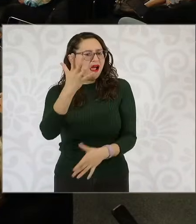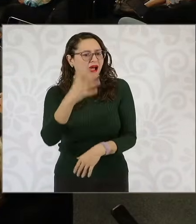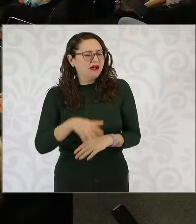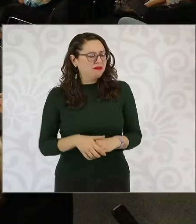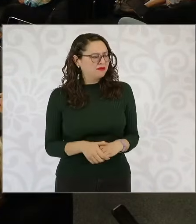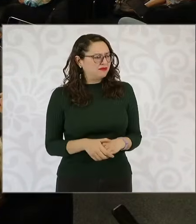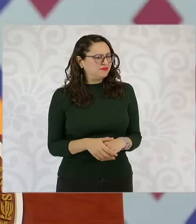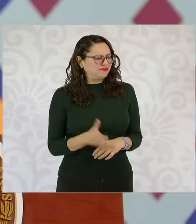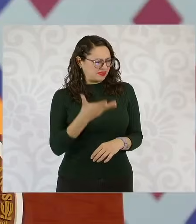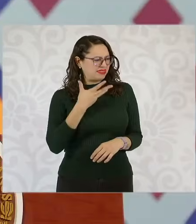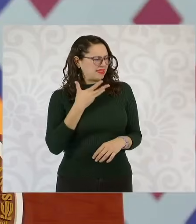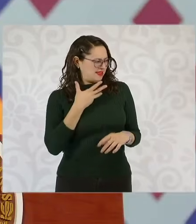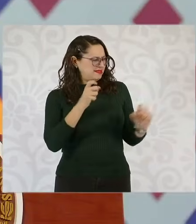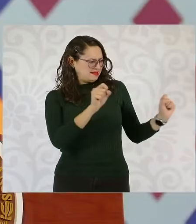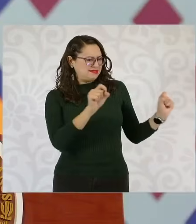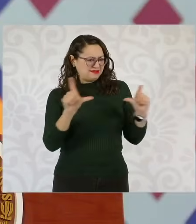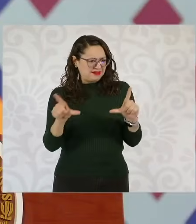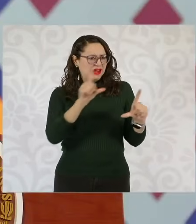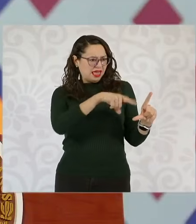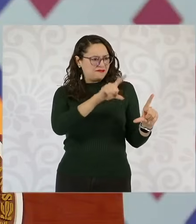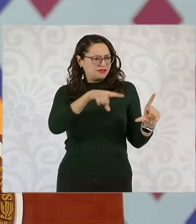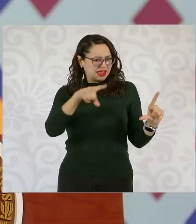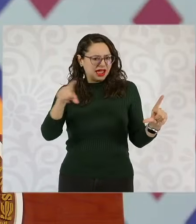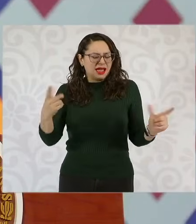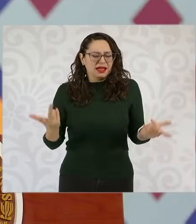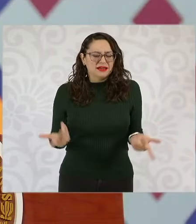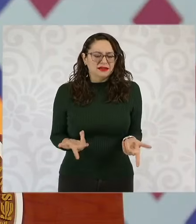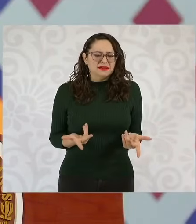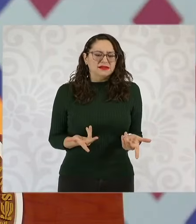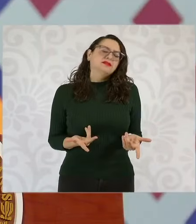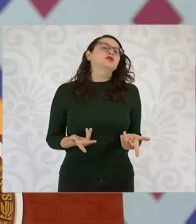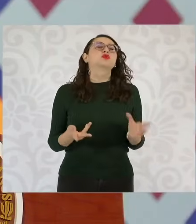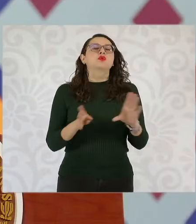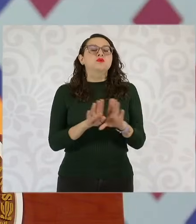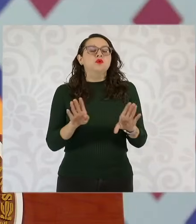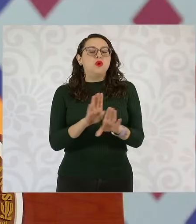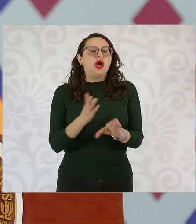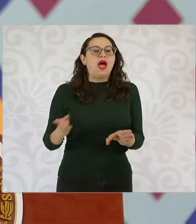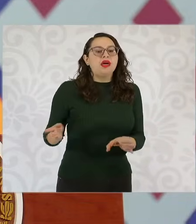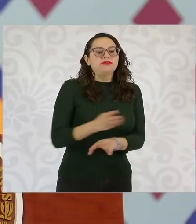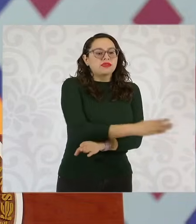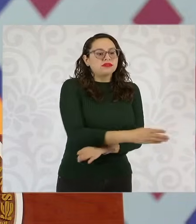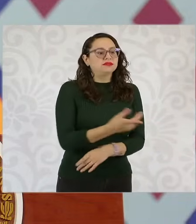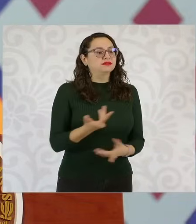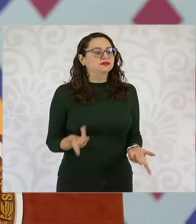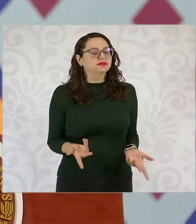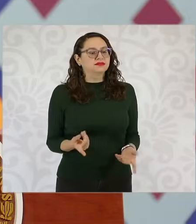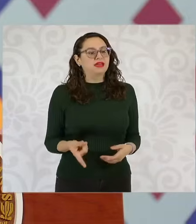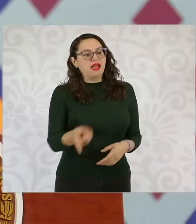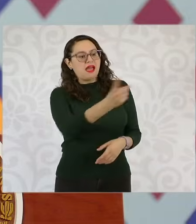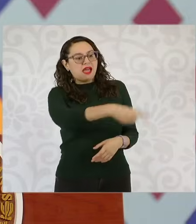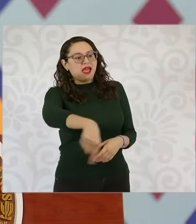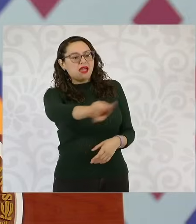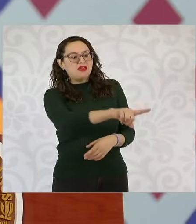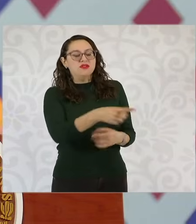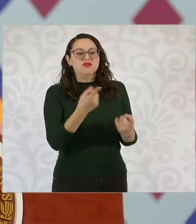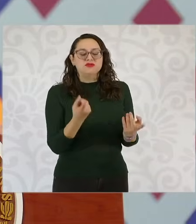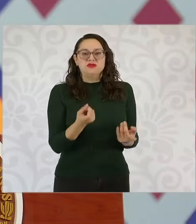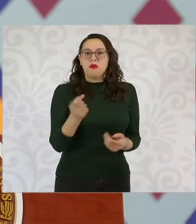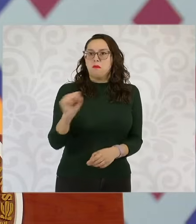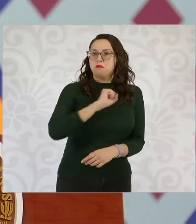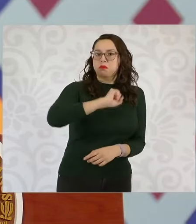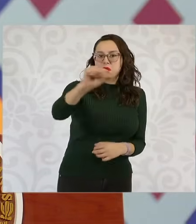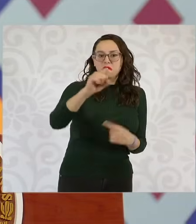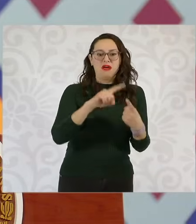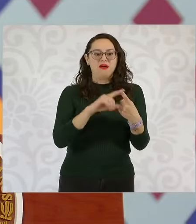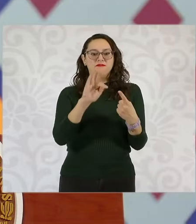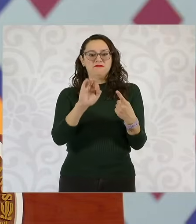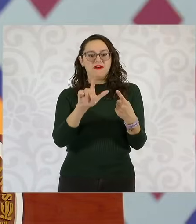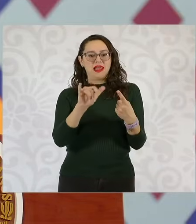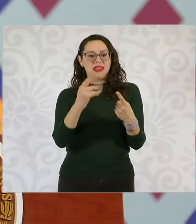e recuerden o sea en la época de Felipe Calderón y luego de Peña Nieto fue cuando